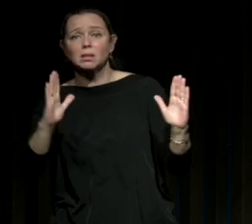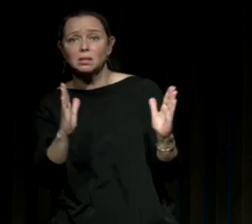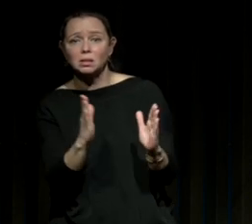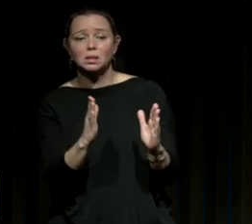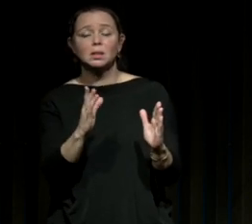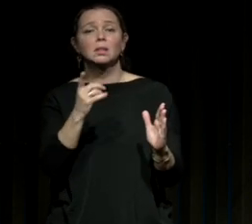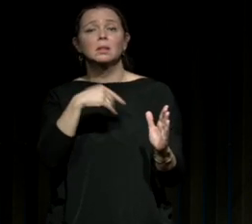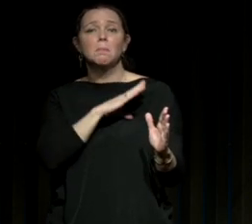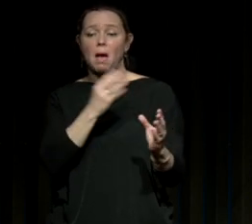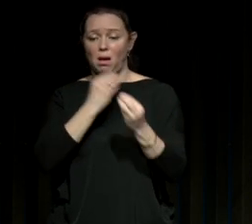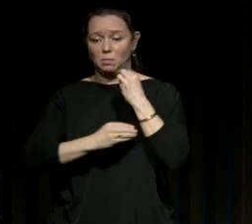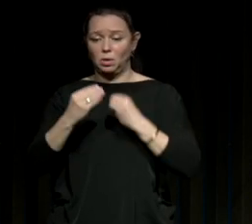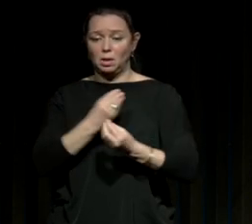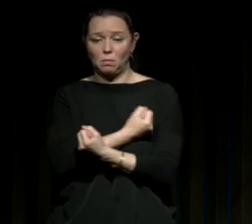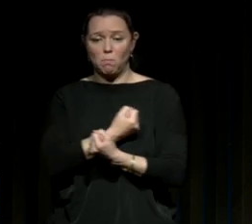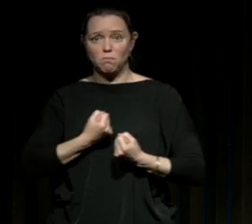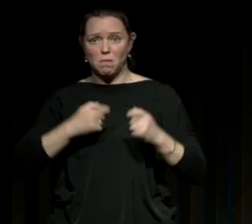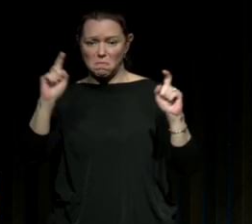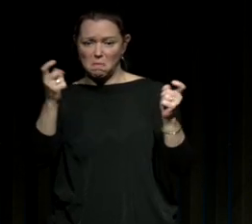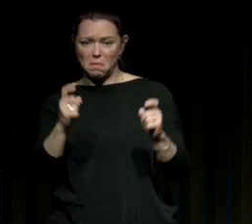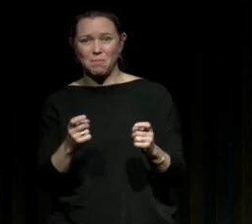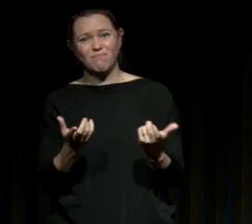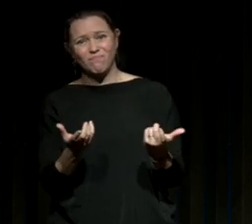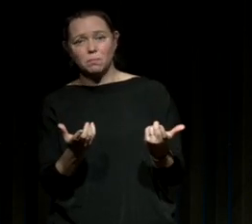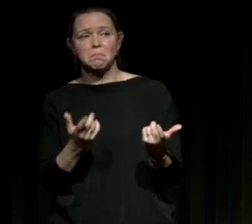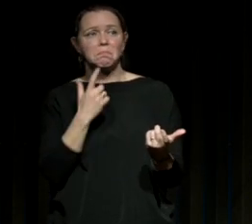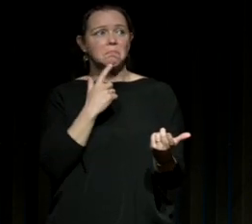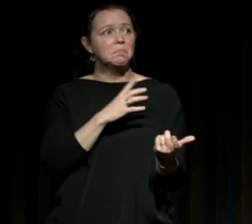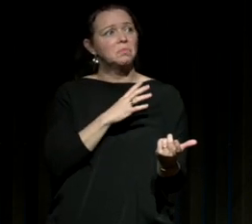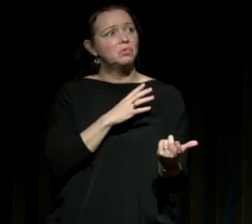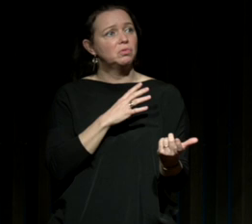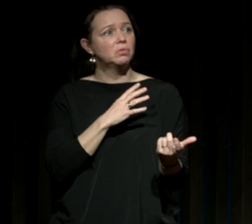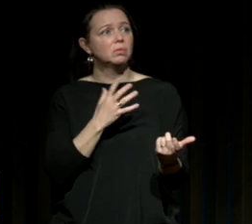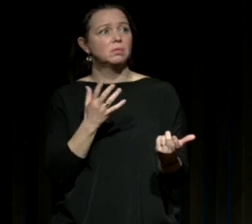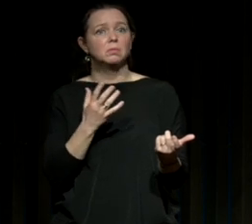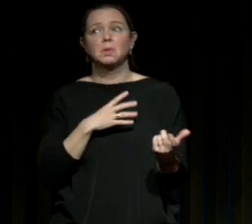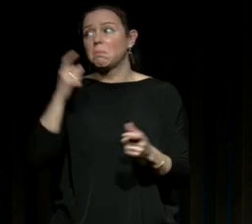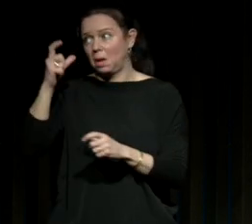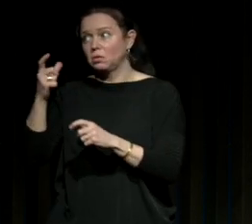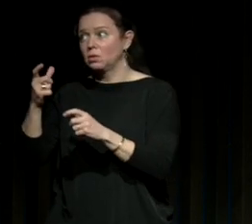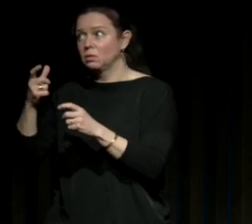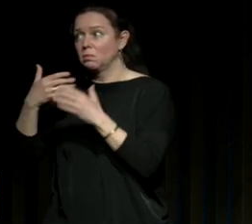de l'alimentation qui a une part non-négligeable 15 20 à 10 certains auteurs qui trouvent 25 % du